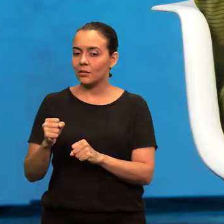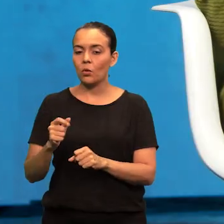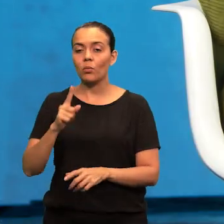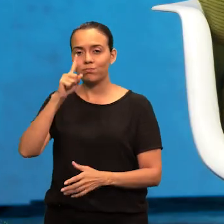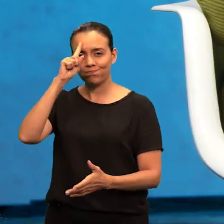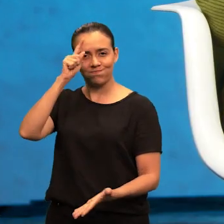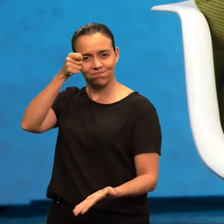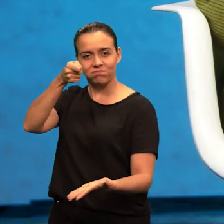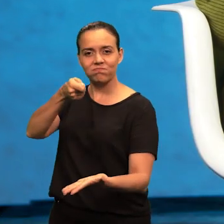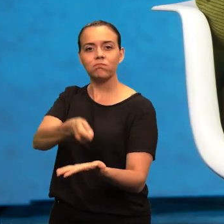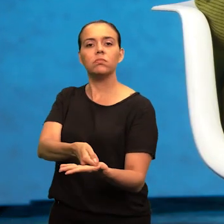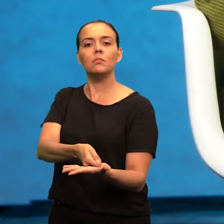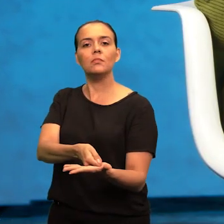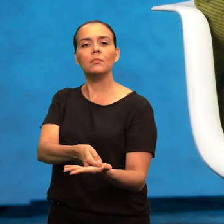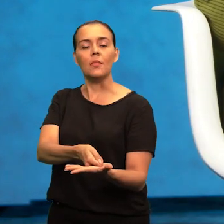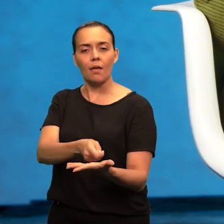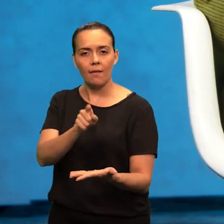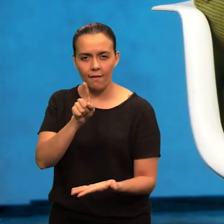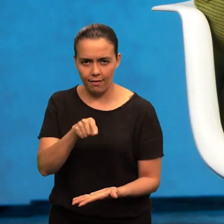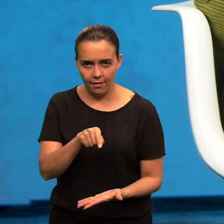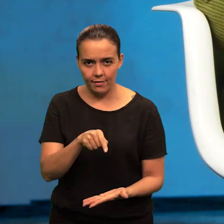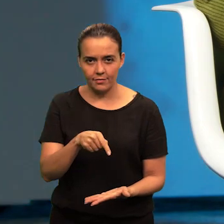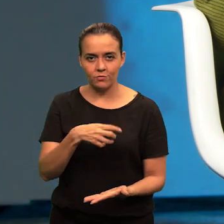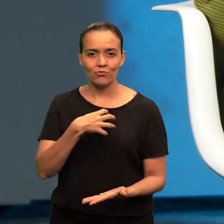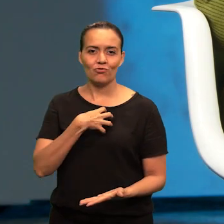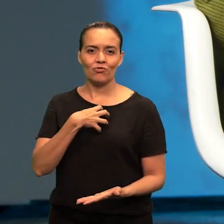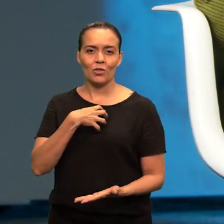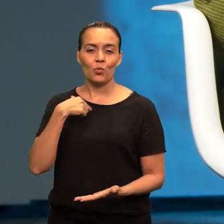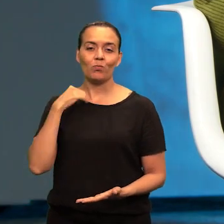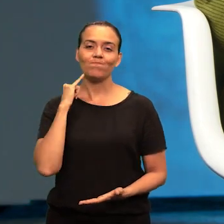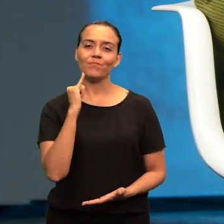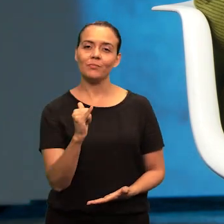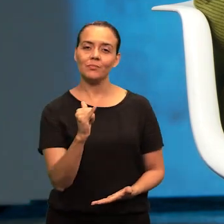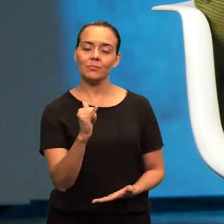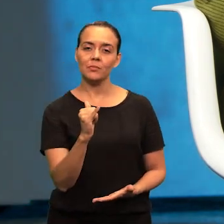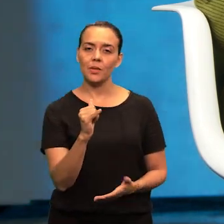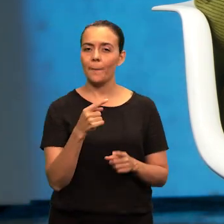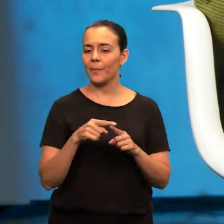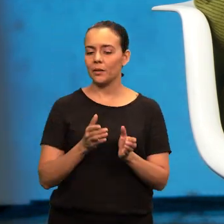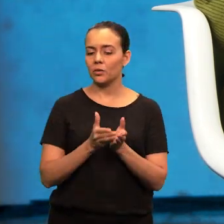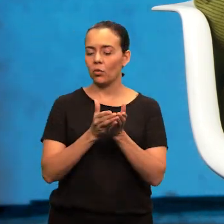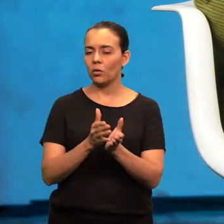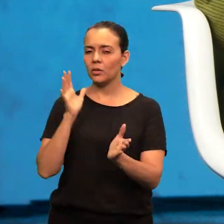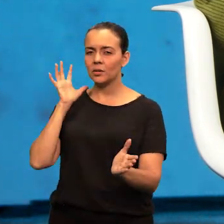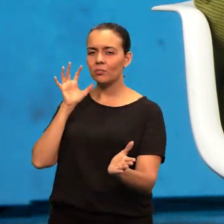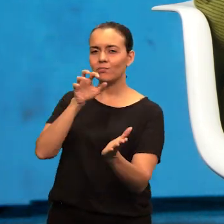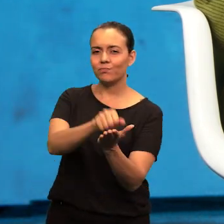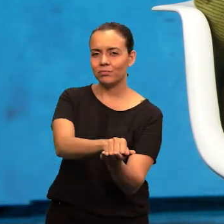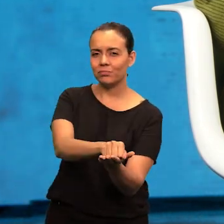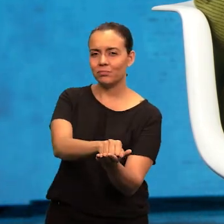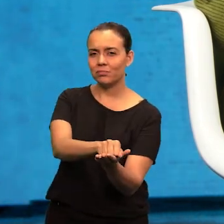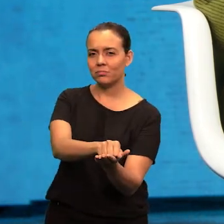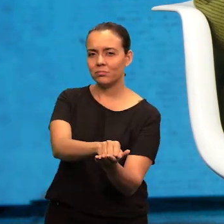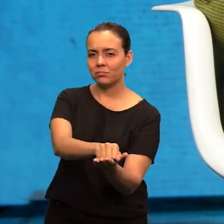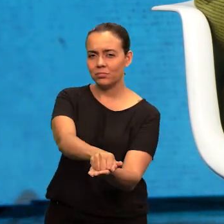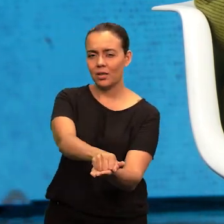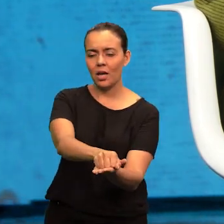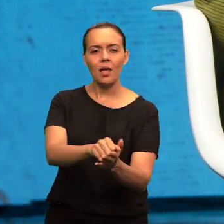É muito interessante, porque se você pensar, e esse processo de colonização, na América, ele foi muito